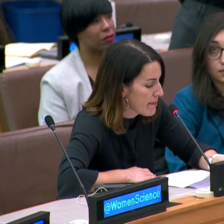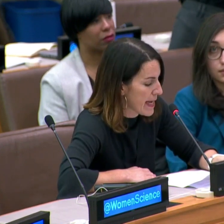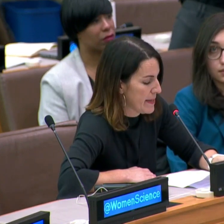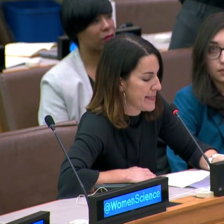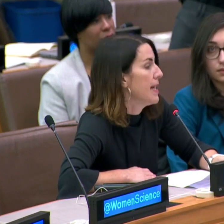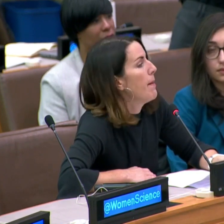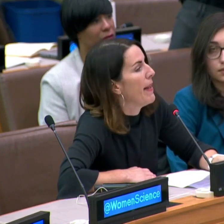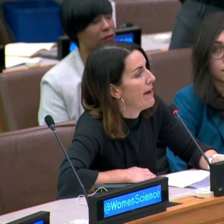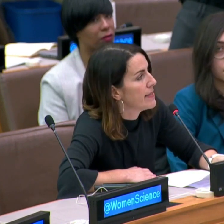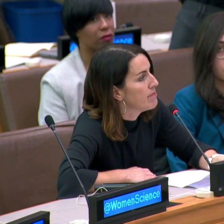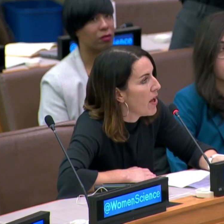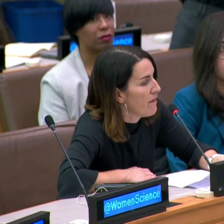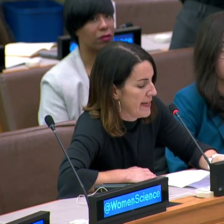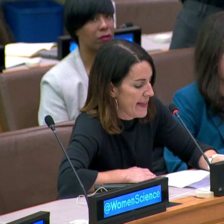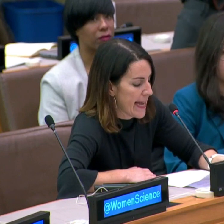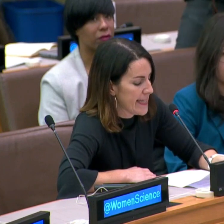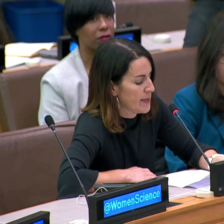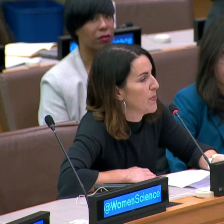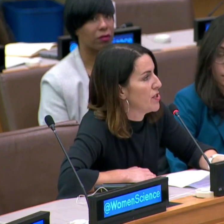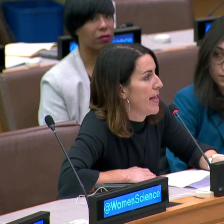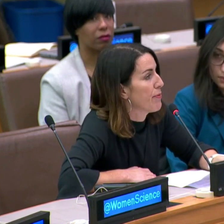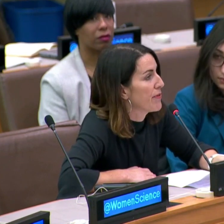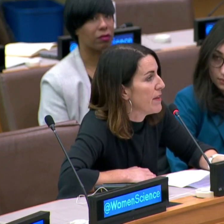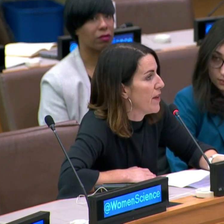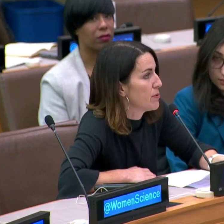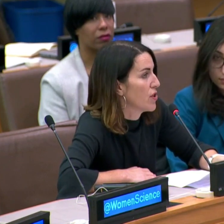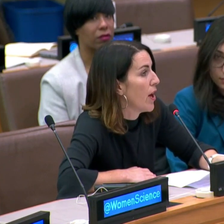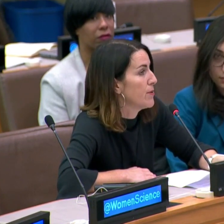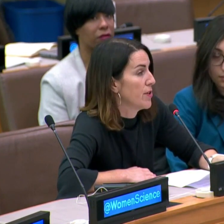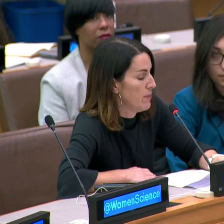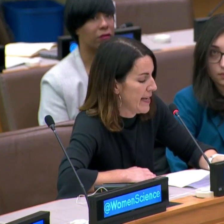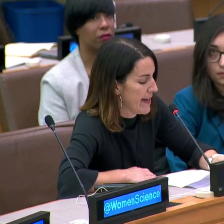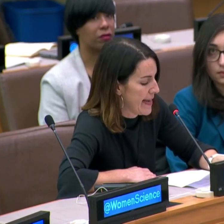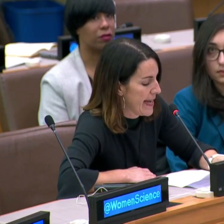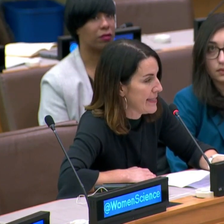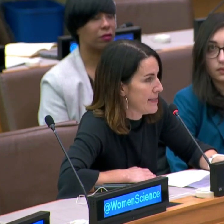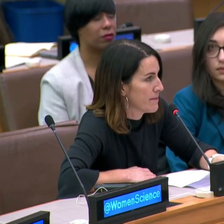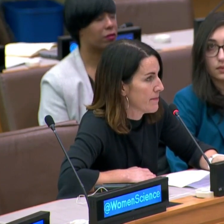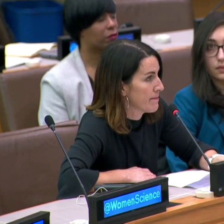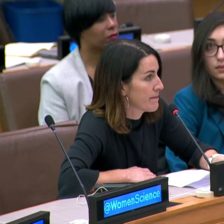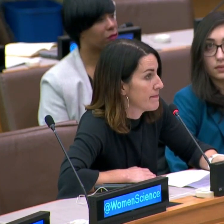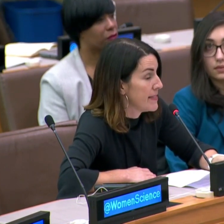mayoría de los bebés son oyentes y a sus padres maravillados por la facilidad con la que sus hijos pre-verbales pueden comunicar sus necesidades.